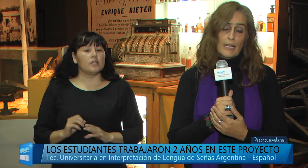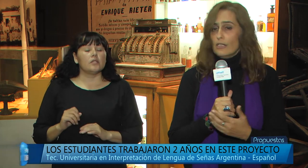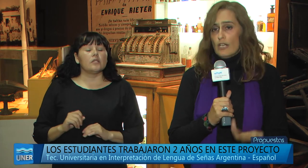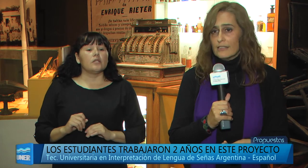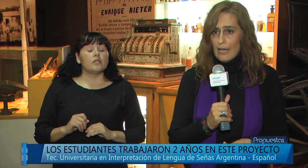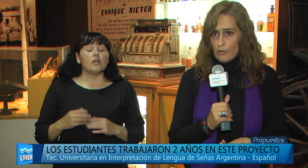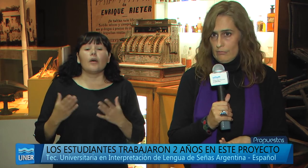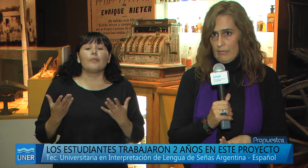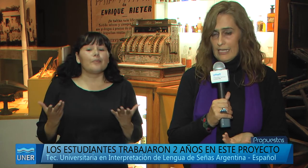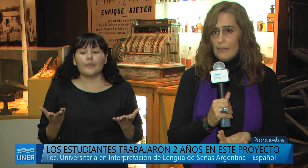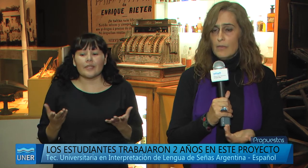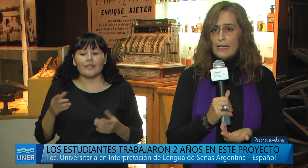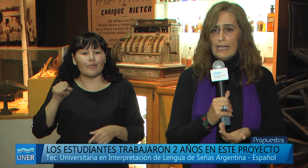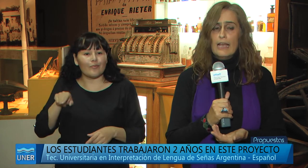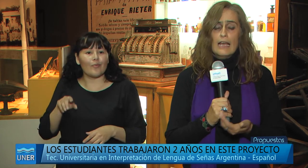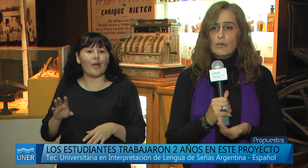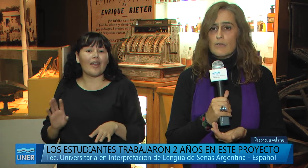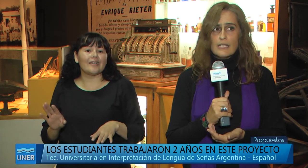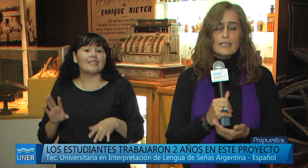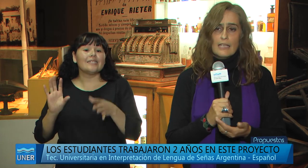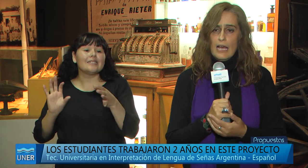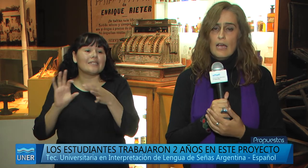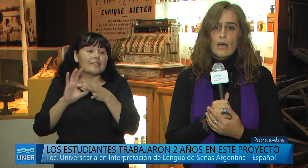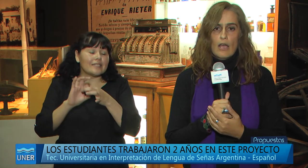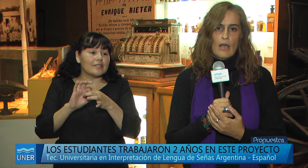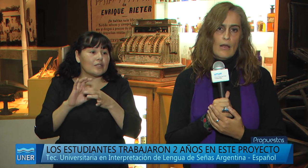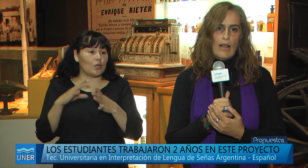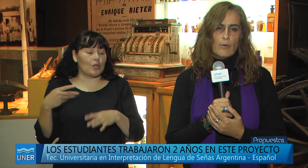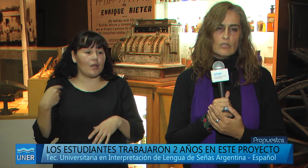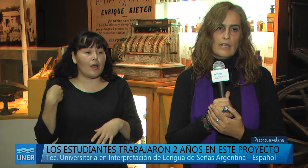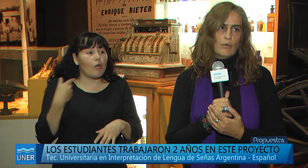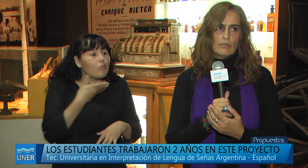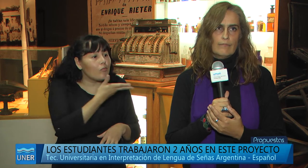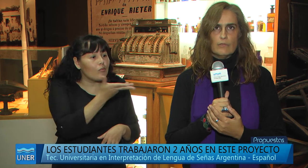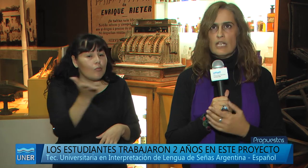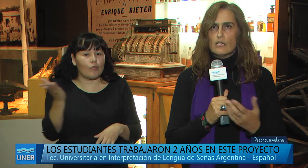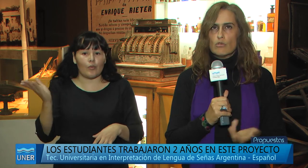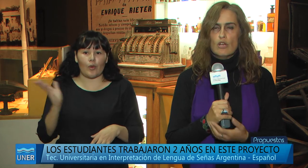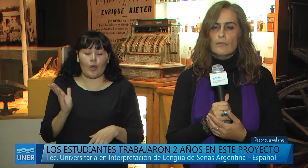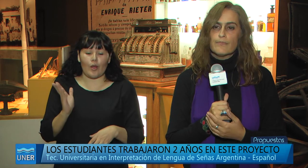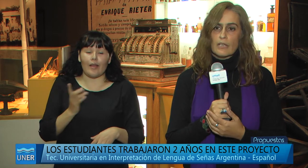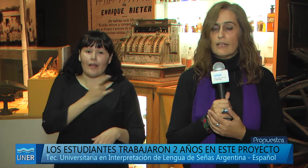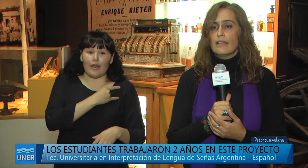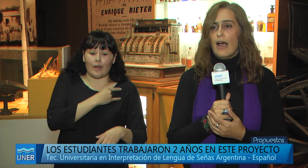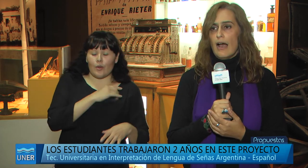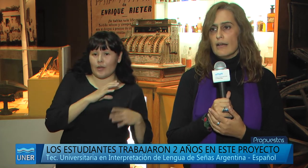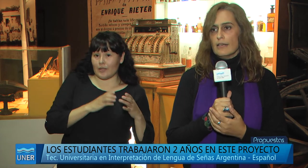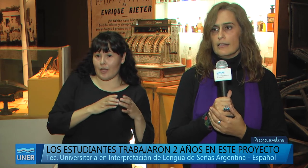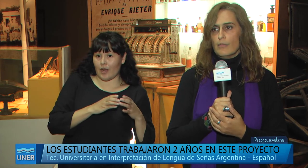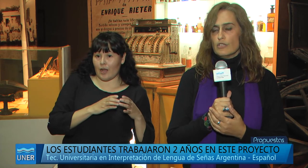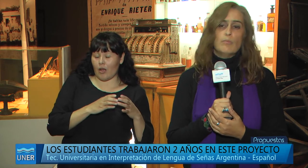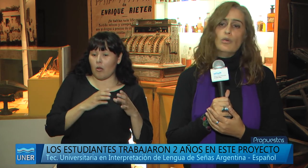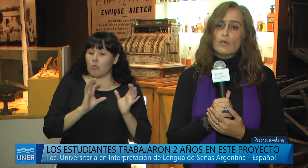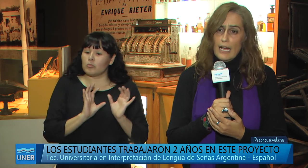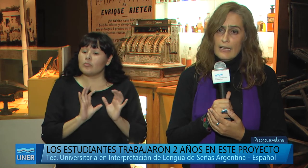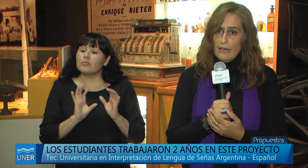para estar conectados y para que la Universidad sea una institución involucrada,